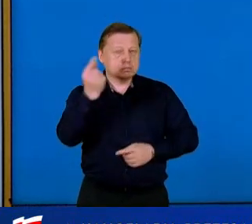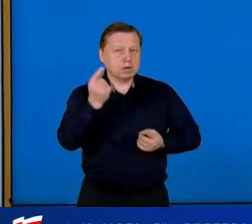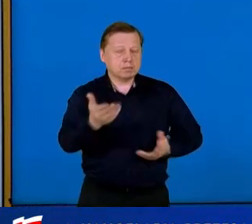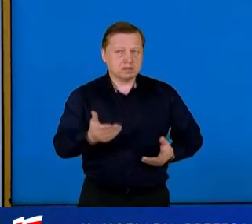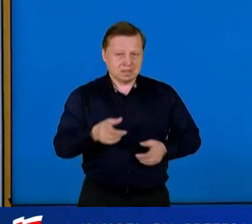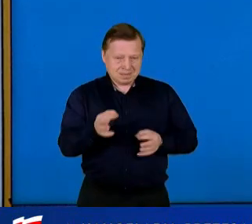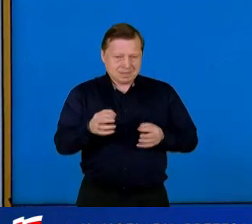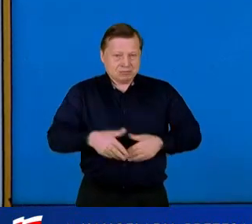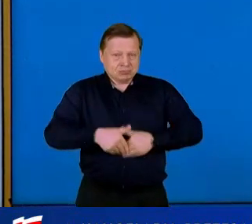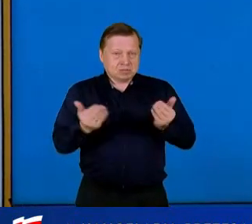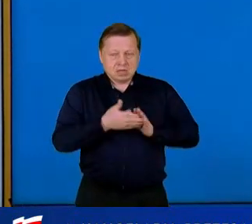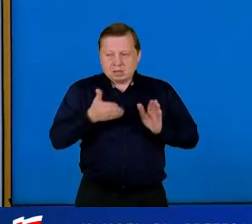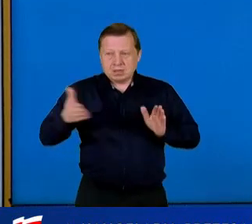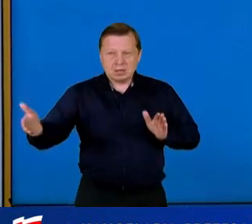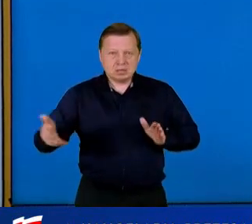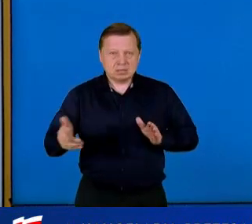kiedy doświadczamy ogromnego ryzyka.